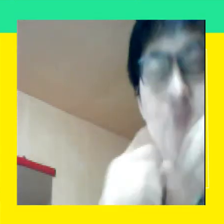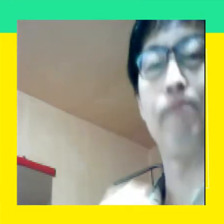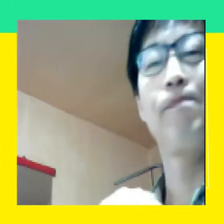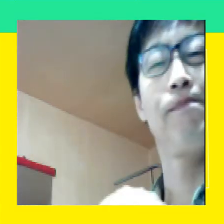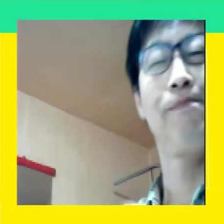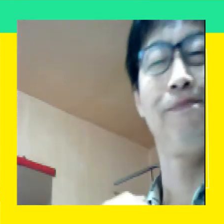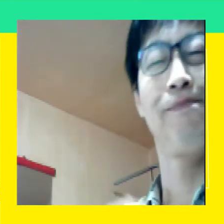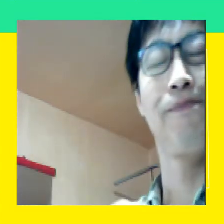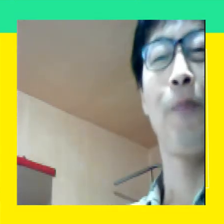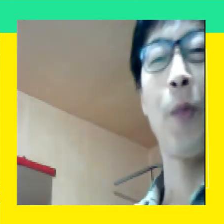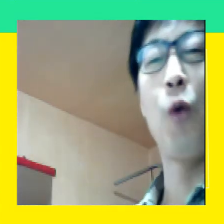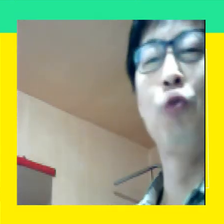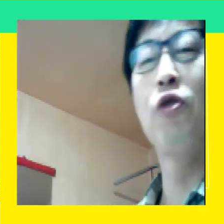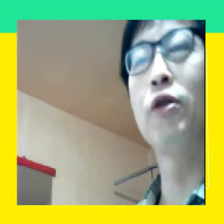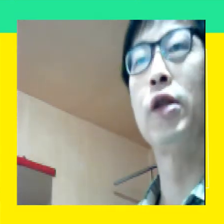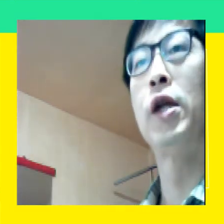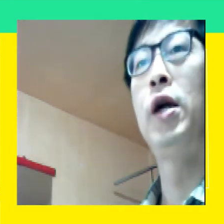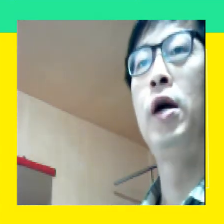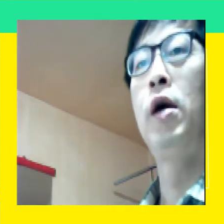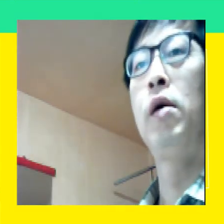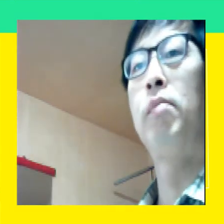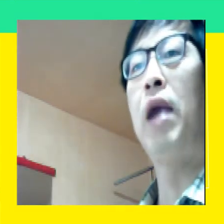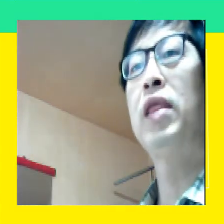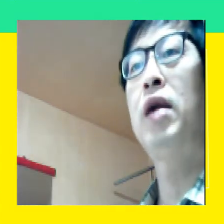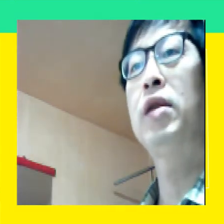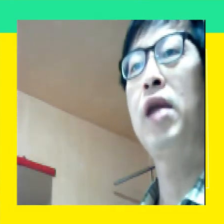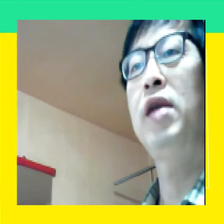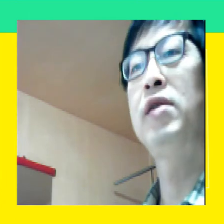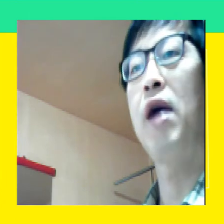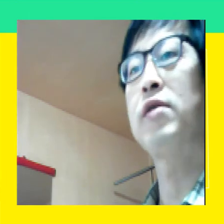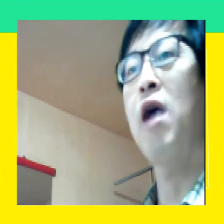(한국수어) 만나서 반갑습니다 오늘은 만날 때 인사 즉 '상봉인사'와...